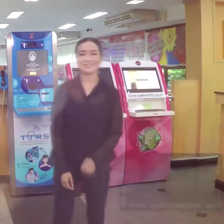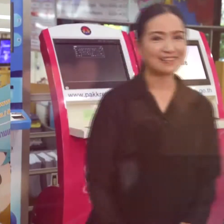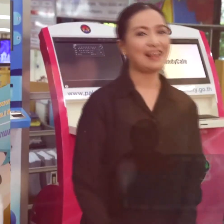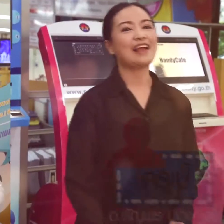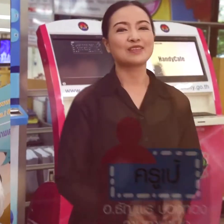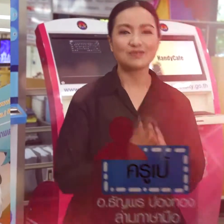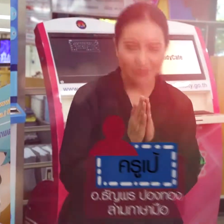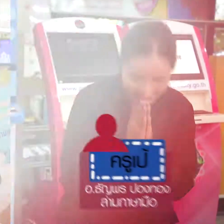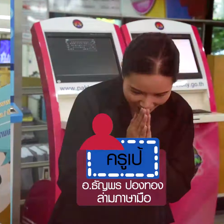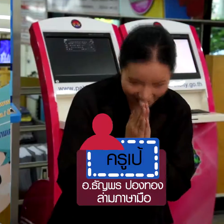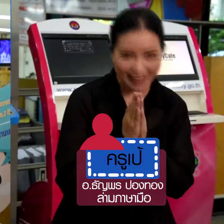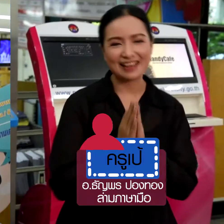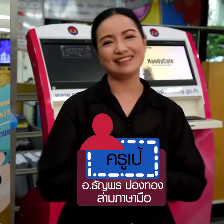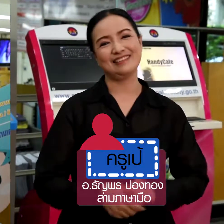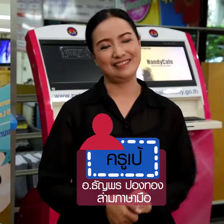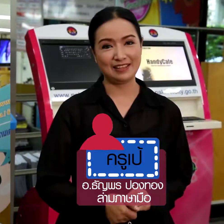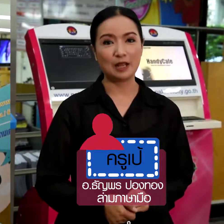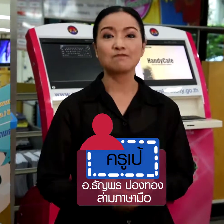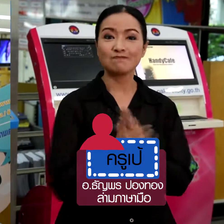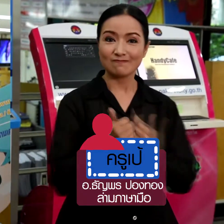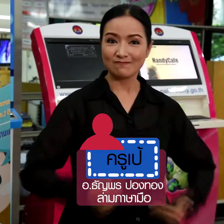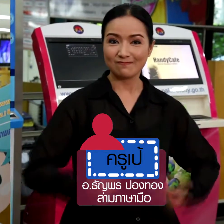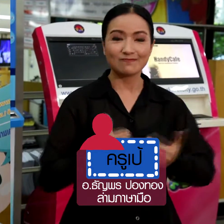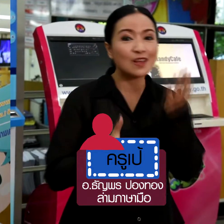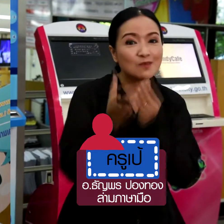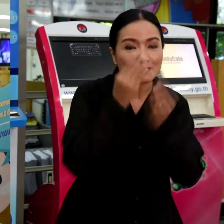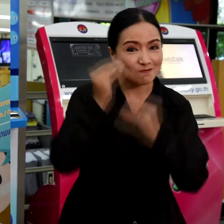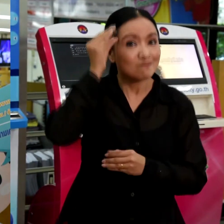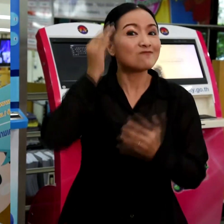สวัสดีครับ/สวัสดีค่ะ ทักษะชีวิตที่เราจะเรียนรู้กันในวันนี้คือ